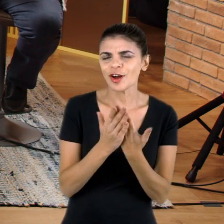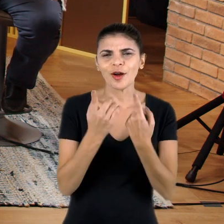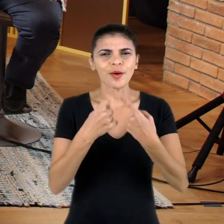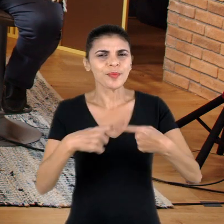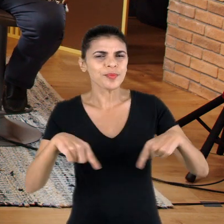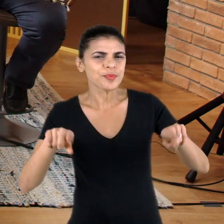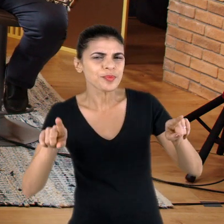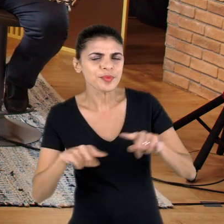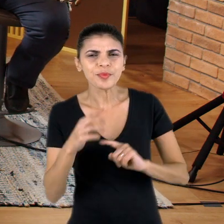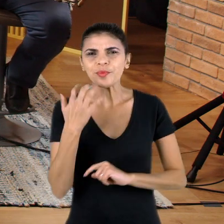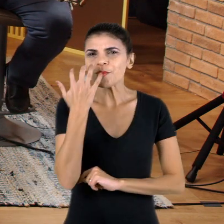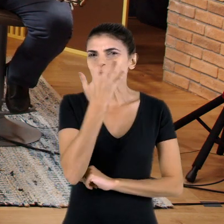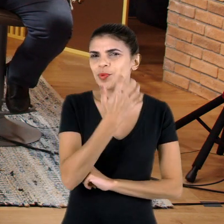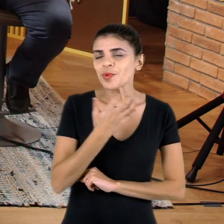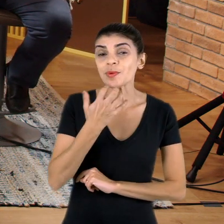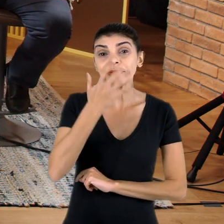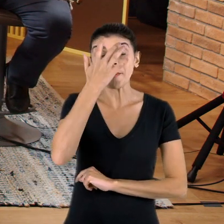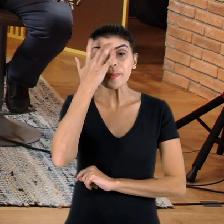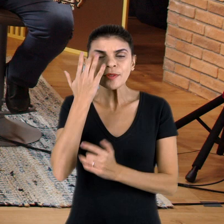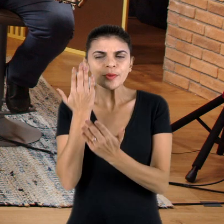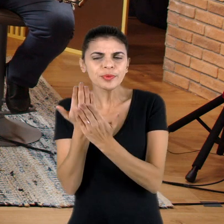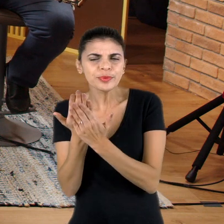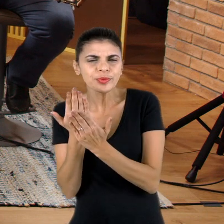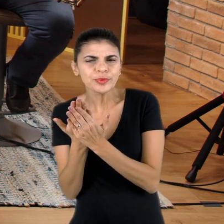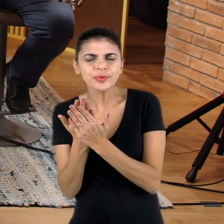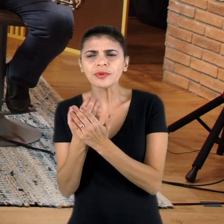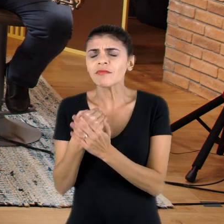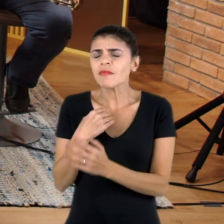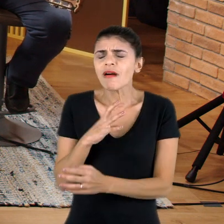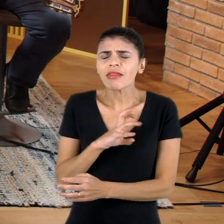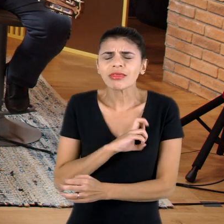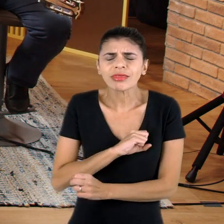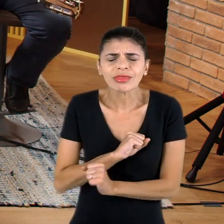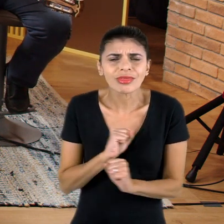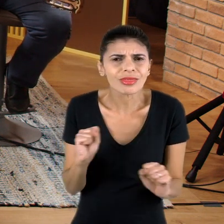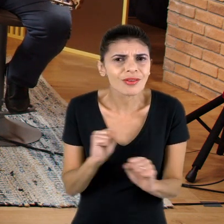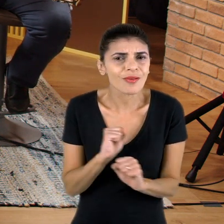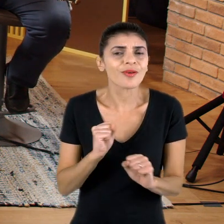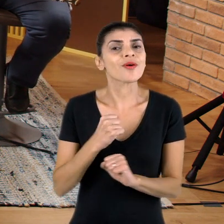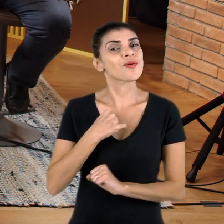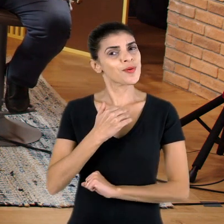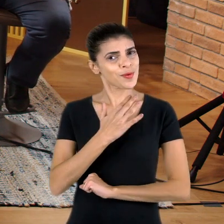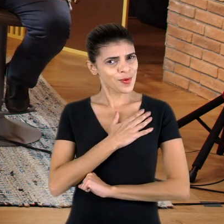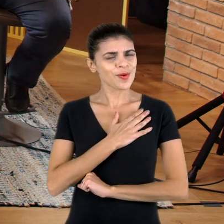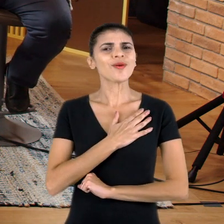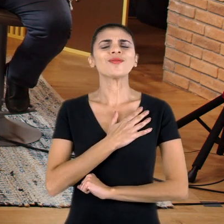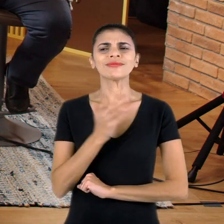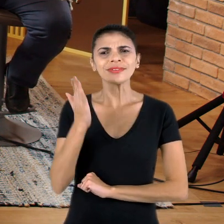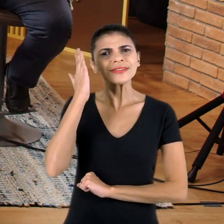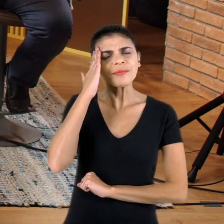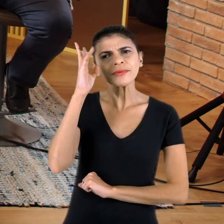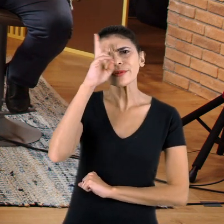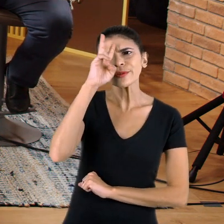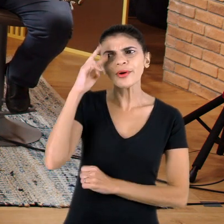você ouve uma pessoa estudando uma coisa aqui, pô, adoro, cara! Andar por uma escola de música, pelo meio, assim! Passar pelo corredor e ouvir os sons!